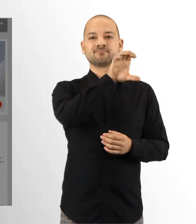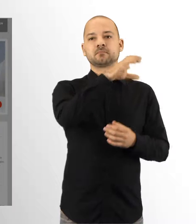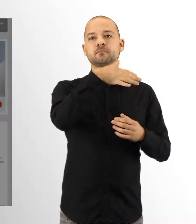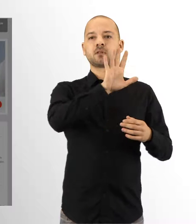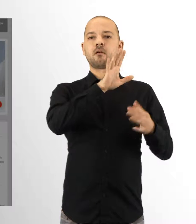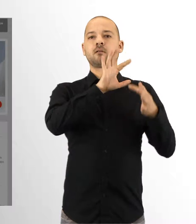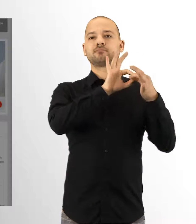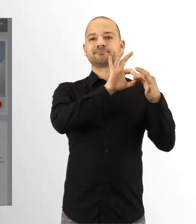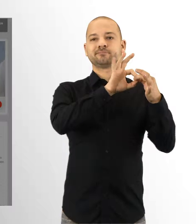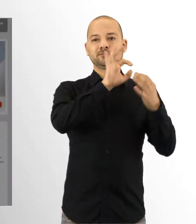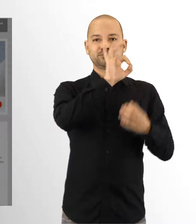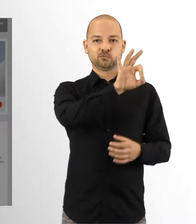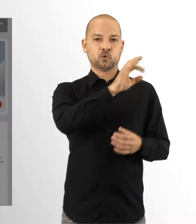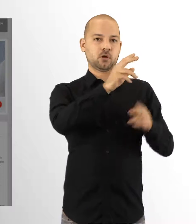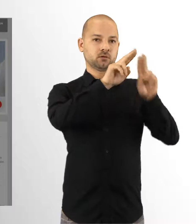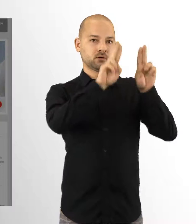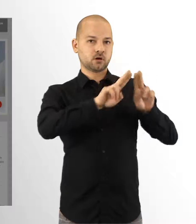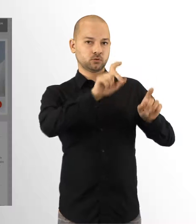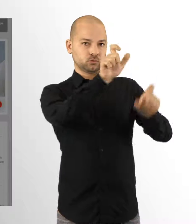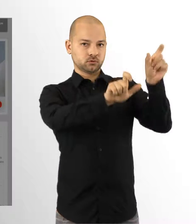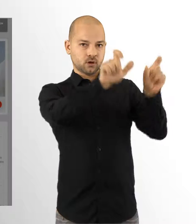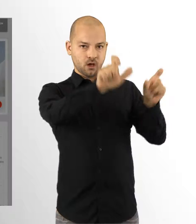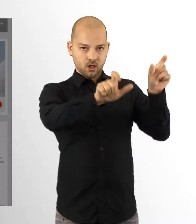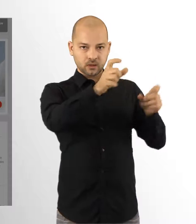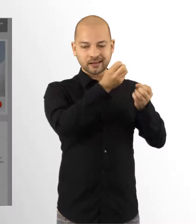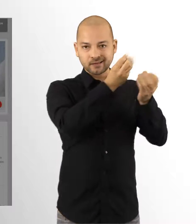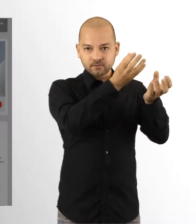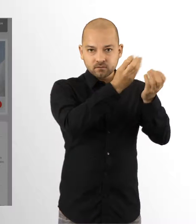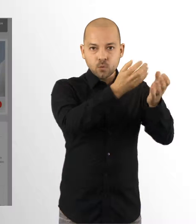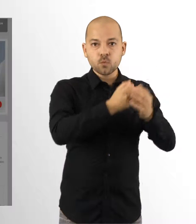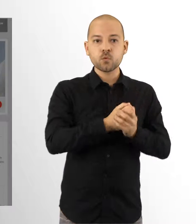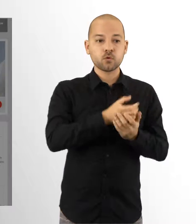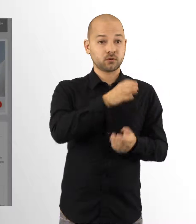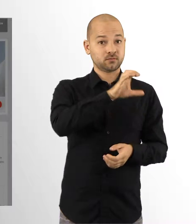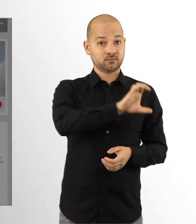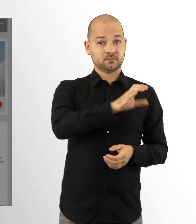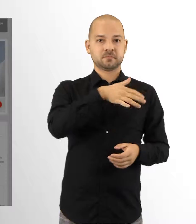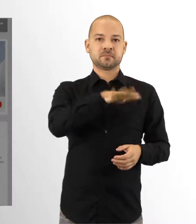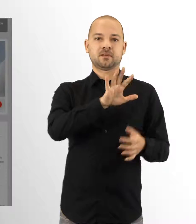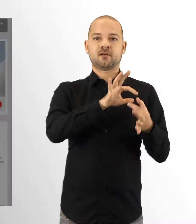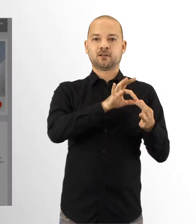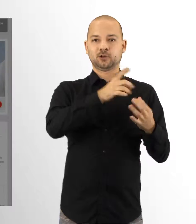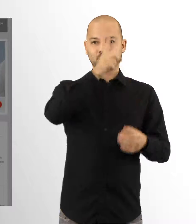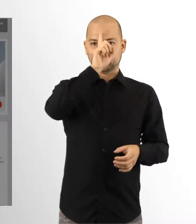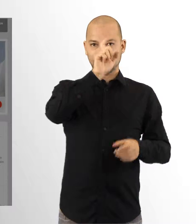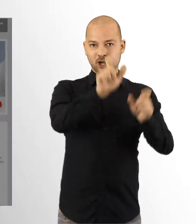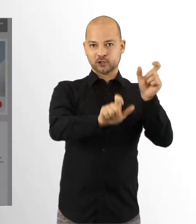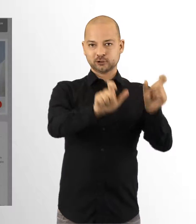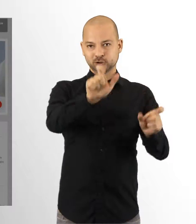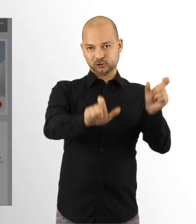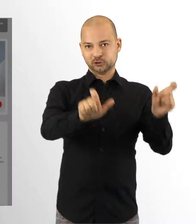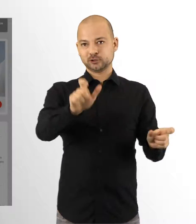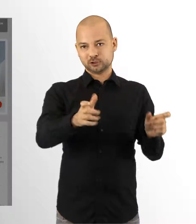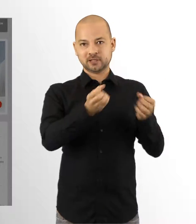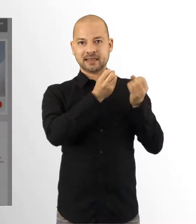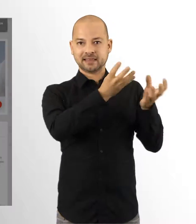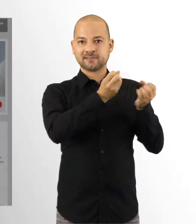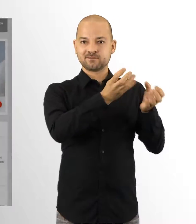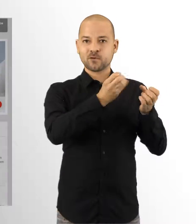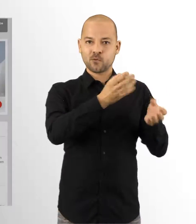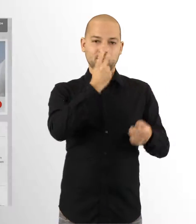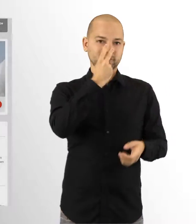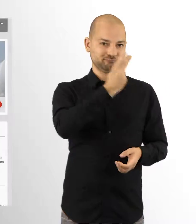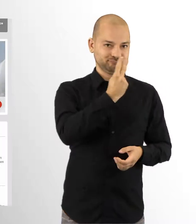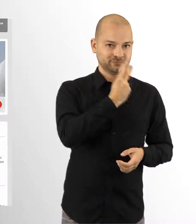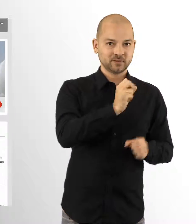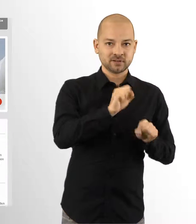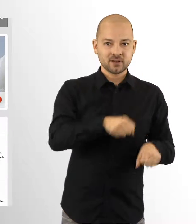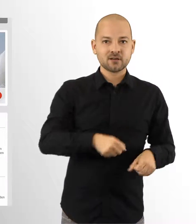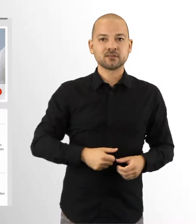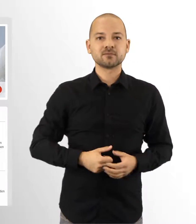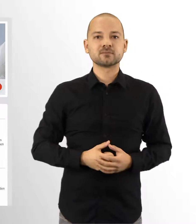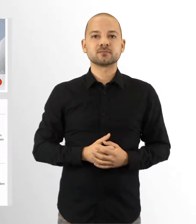die Informationen für diverse internationale oder deutsche Zielgruppen der Seite enthalten.